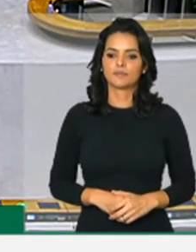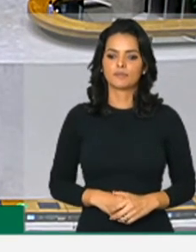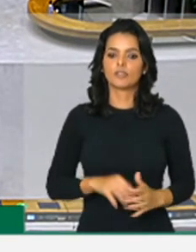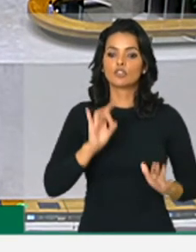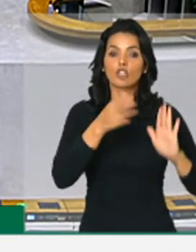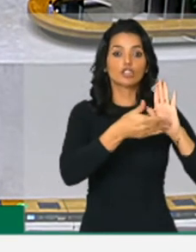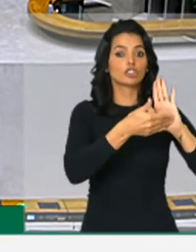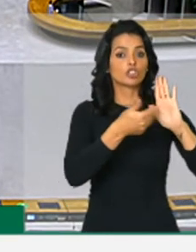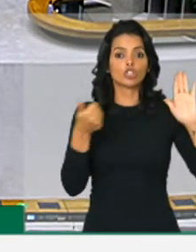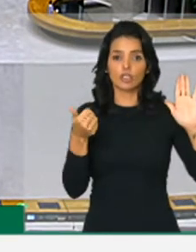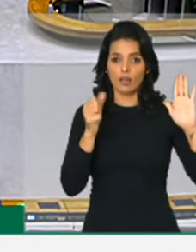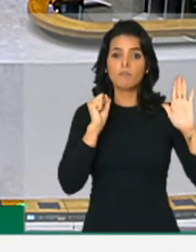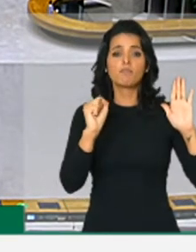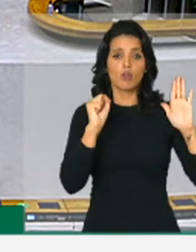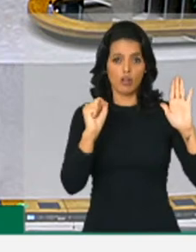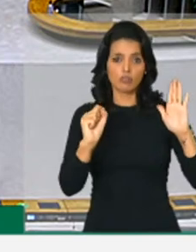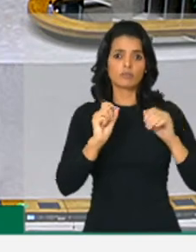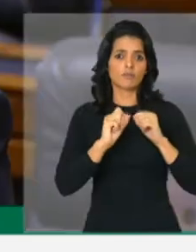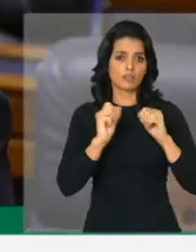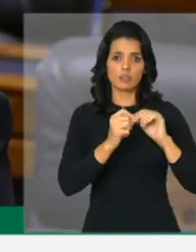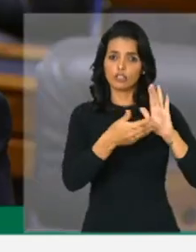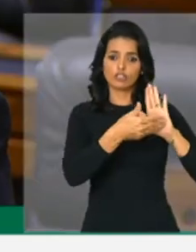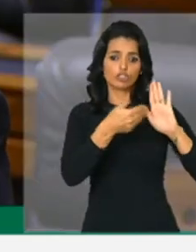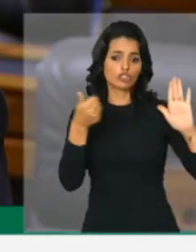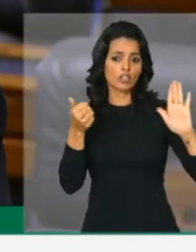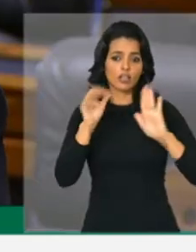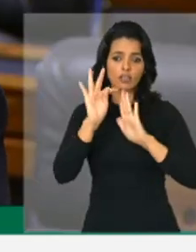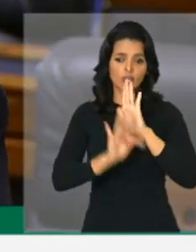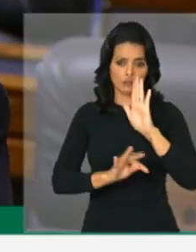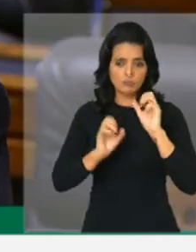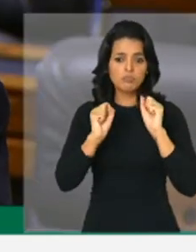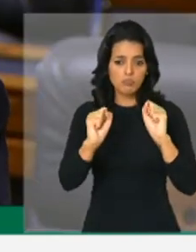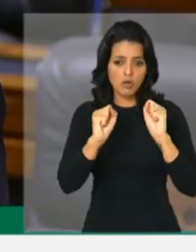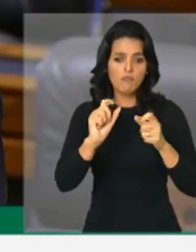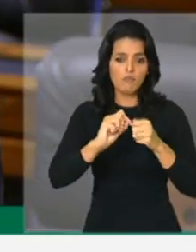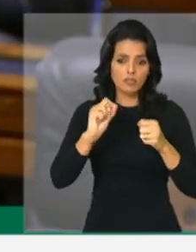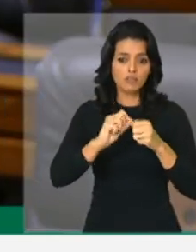DEPUTADO FLORENCE? OK. AINDA TEMOS O DESTAQUE 5 OU ESSE É